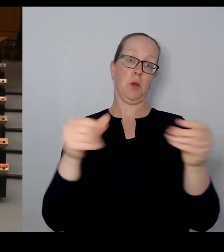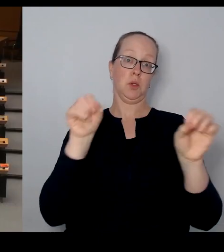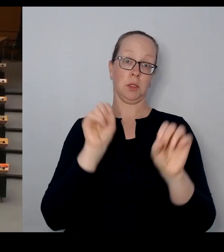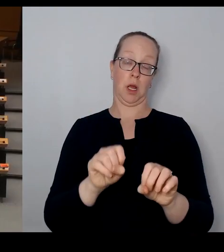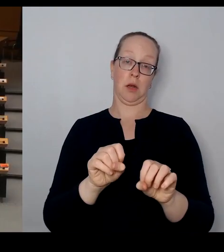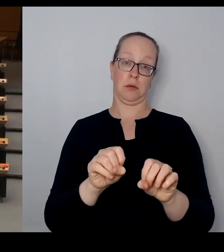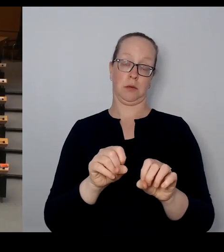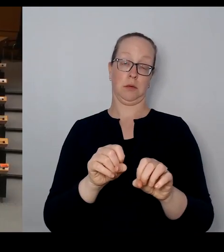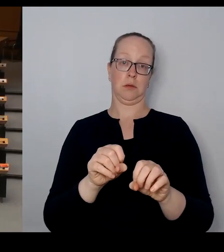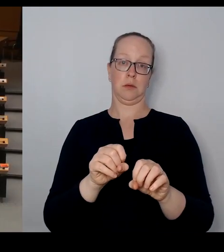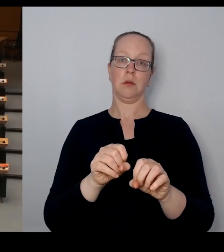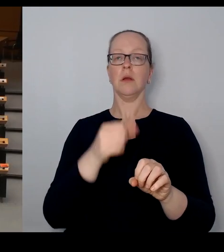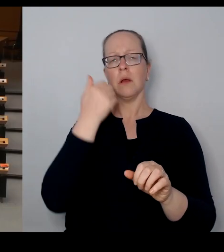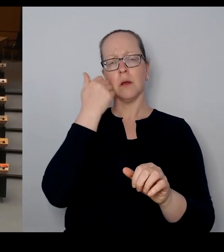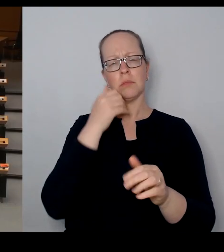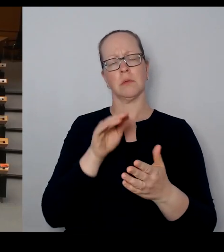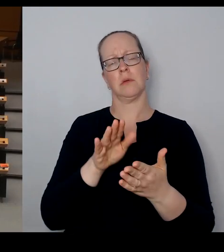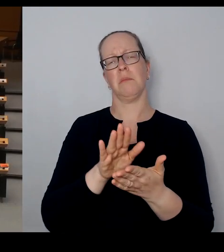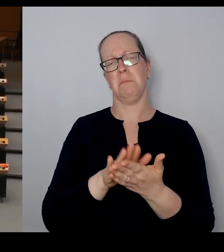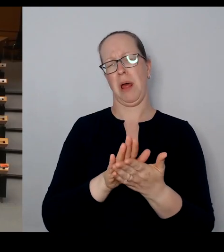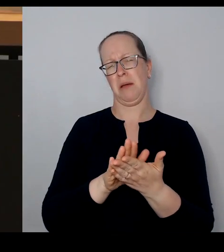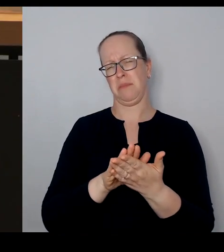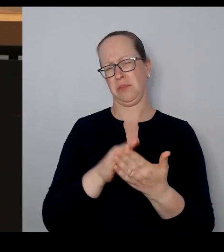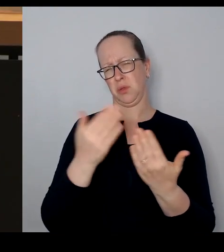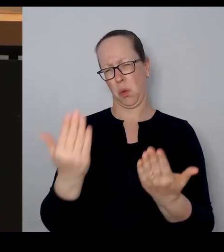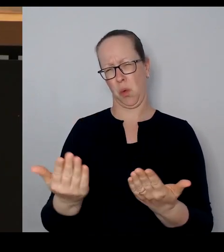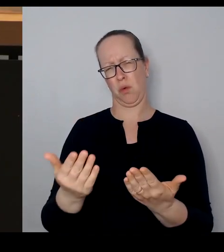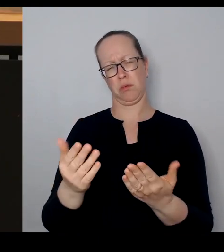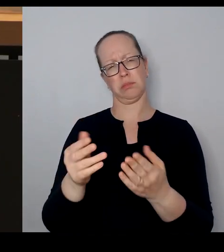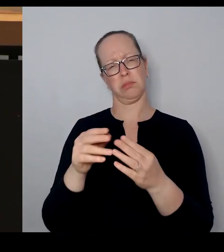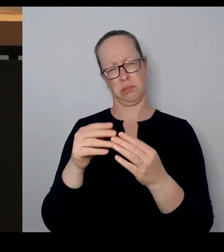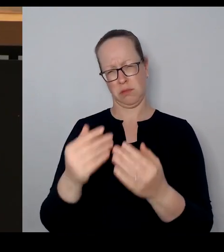Und wenn es Ihnen möglich ist, versuchen sich zumindest mal an Gesetze zu halten. Vielen Dank.